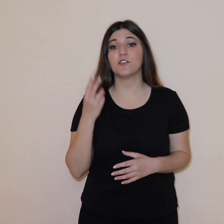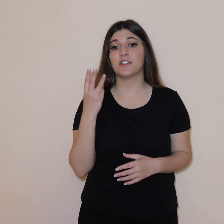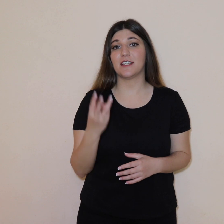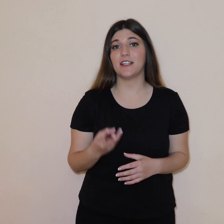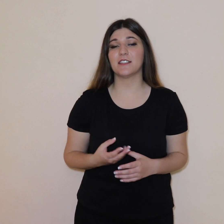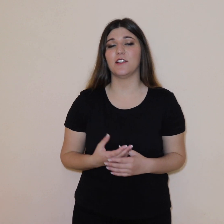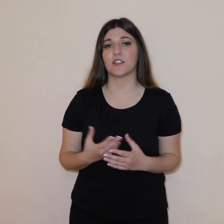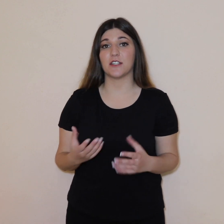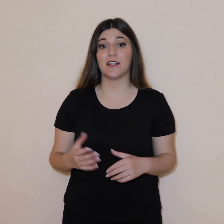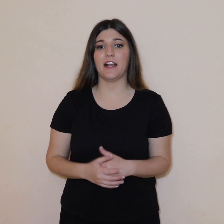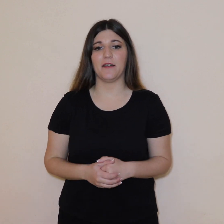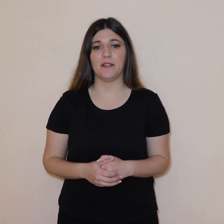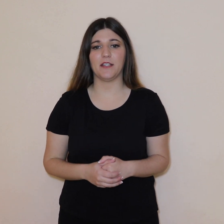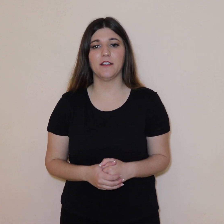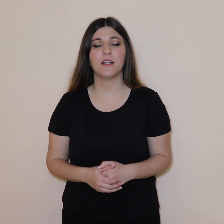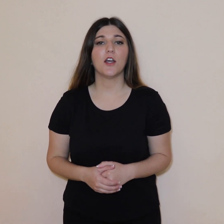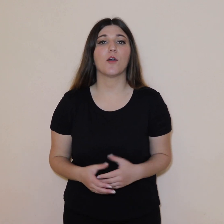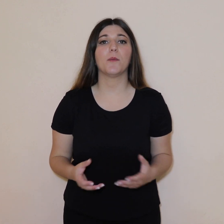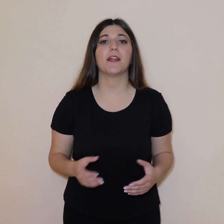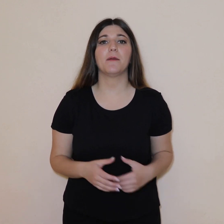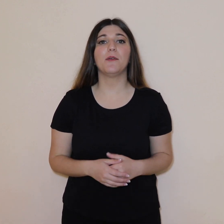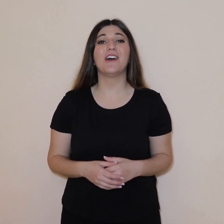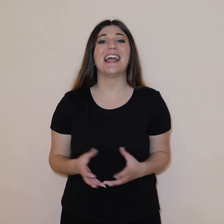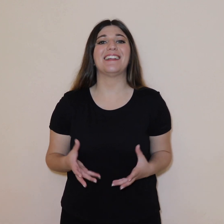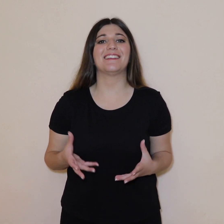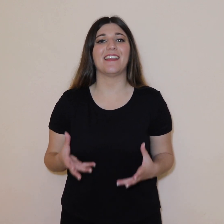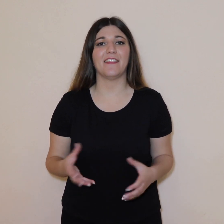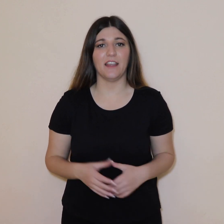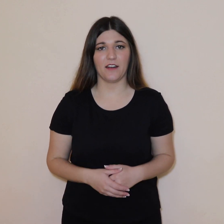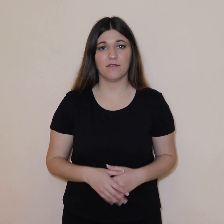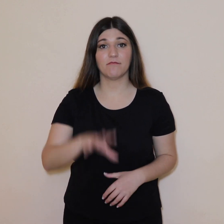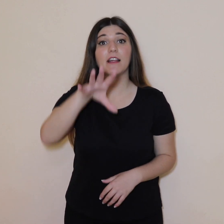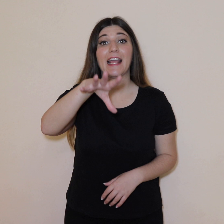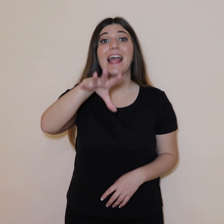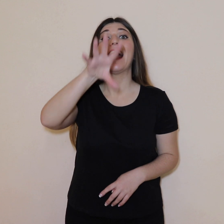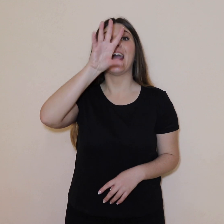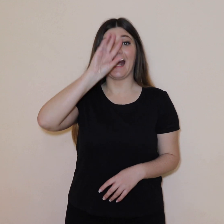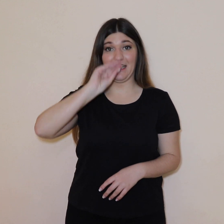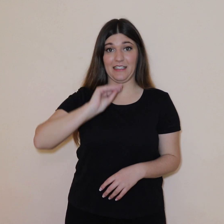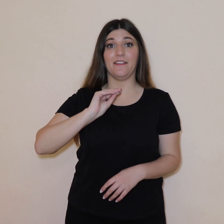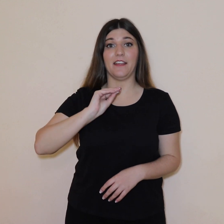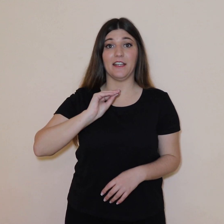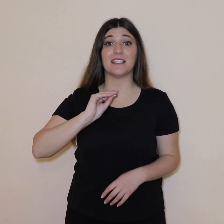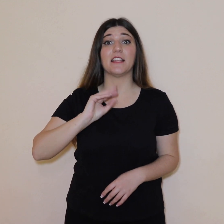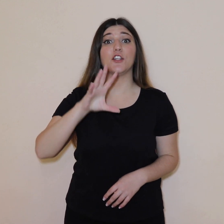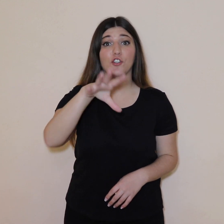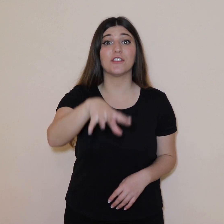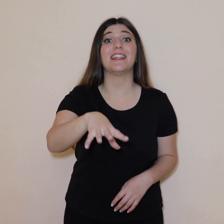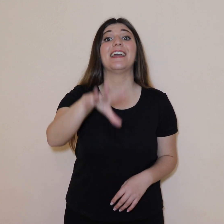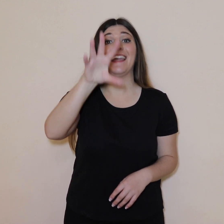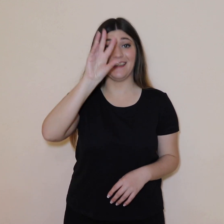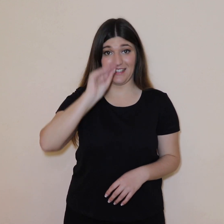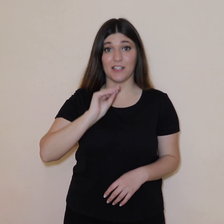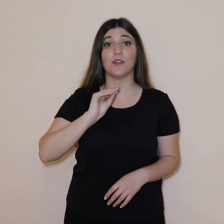3 en los que se ve claramente, como por ejemplo "entender". Entender. Es decir "yo te entiendo a